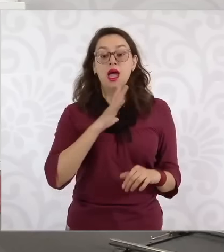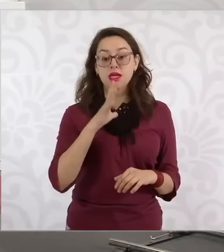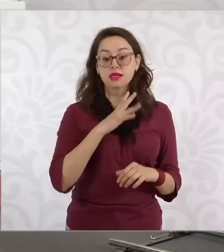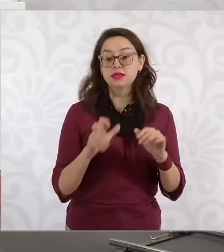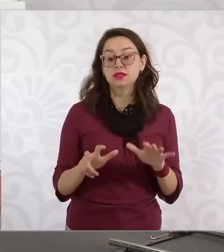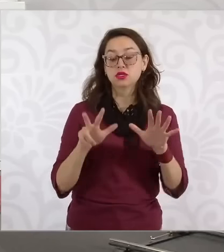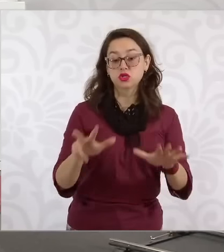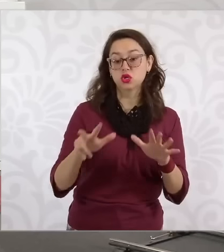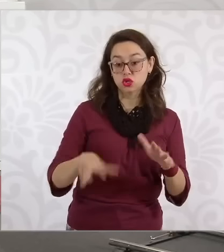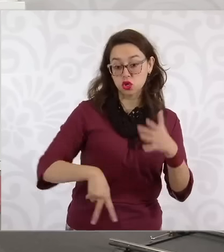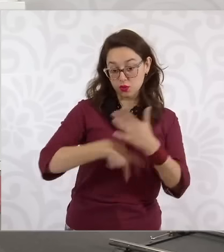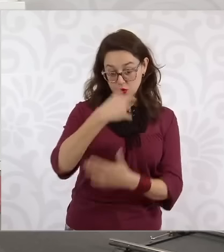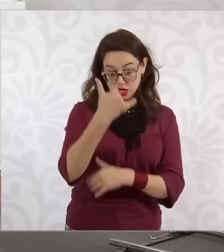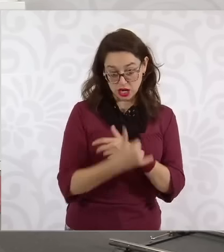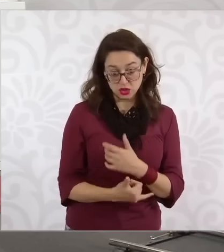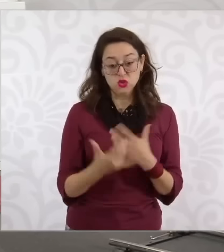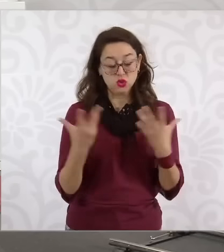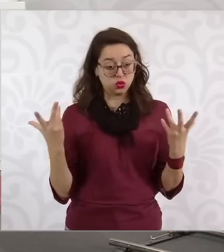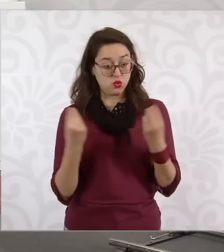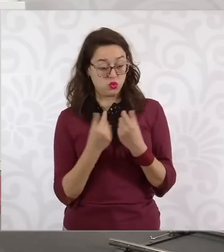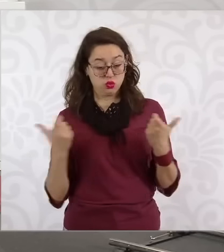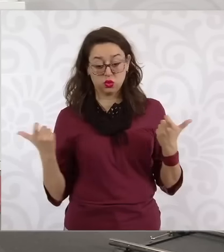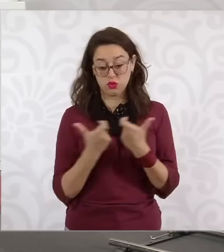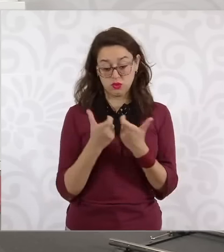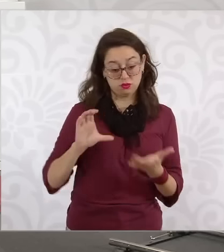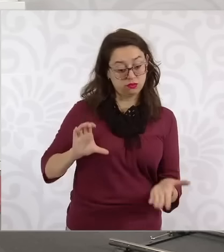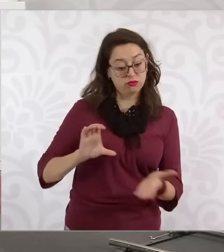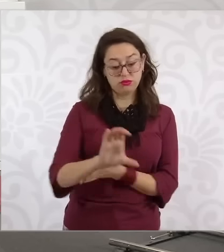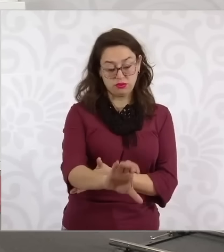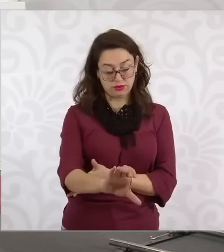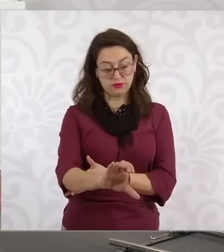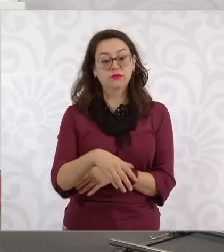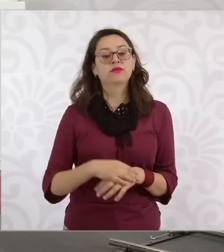con este tipo de inversiones mixtas a través de dos esquemas principales que les voy a detallar